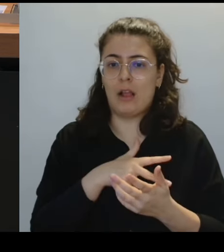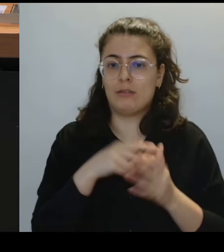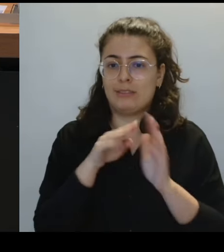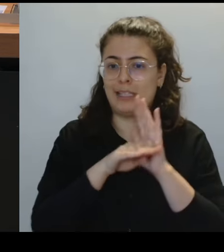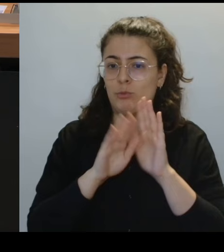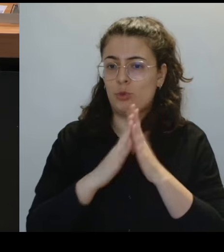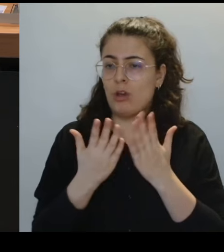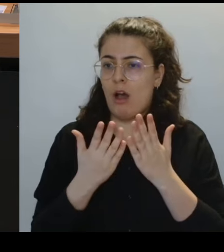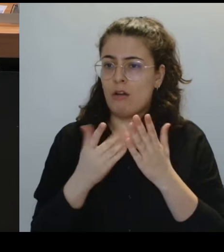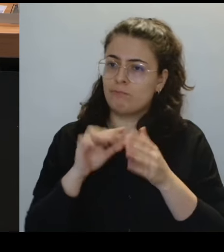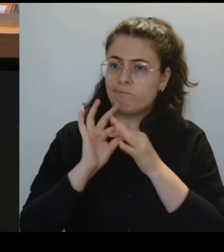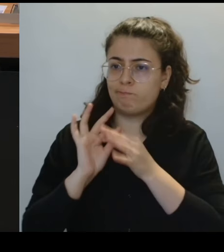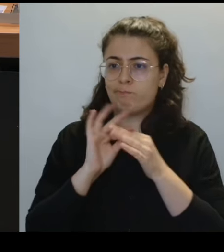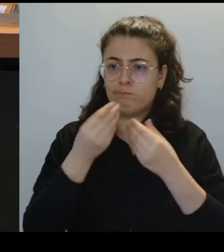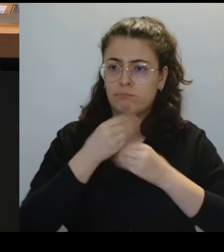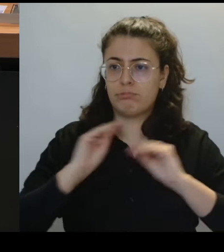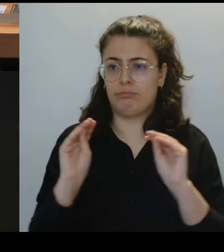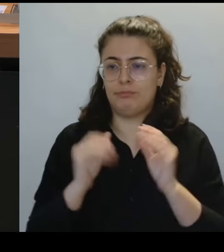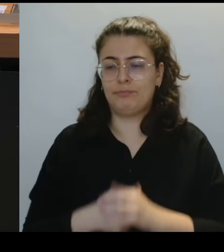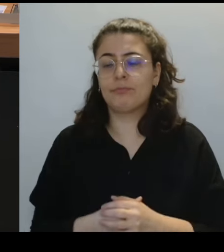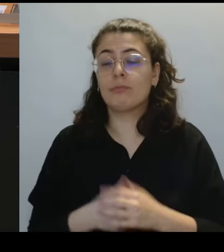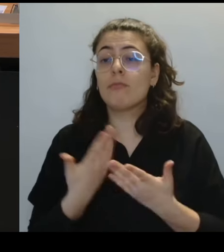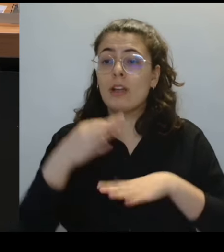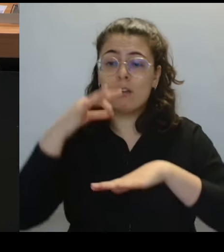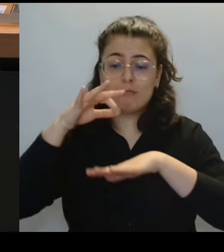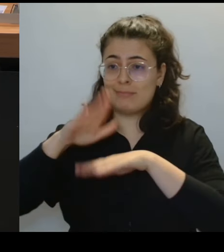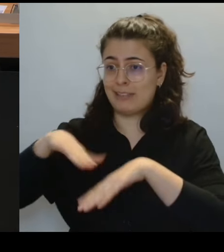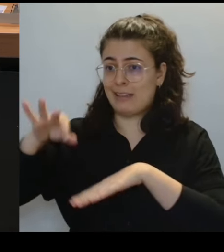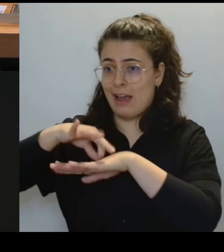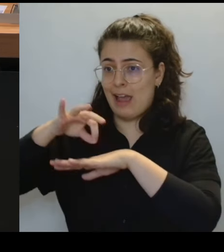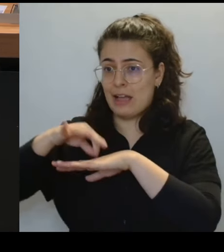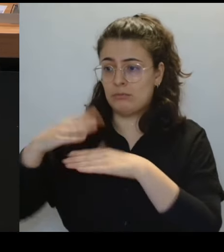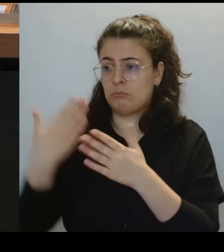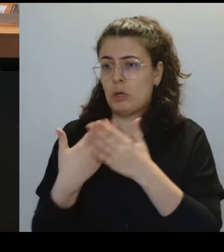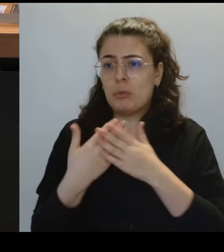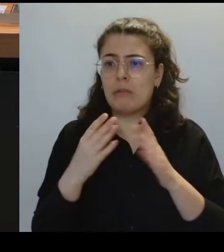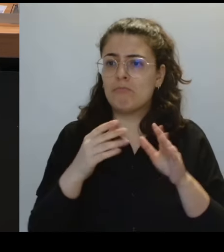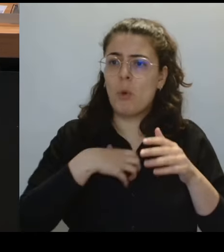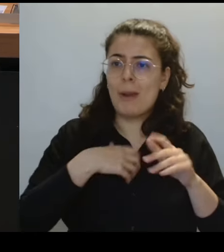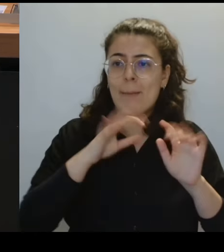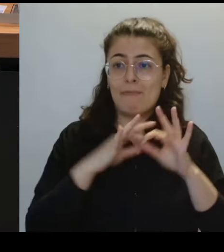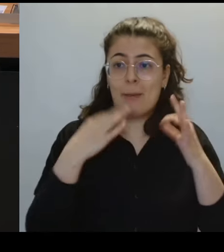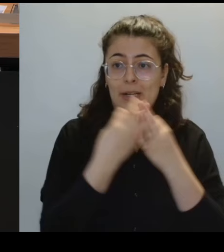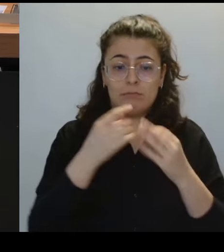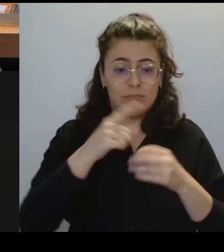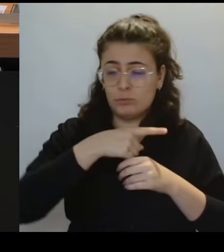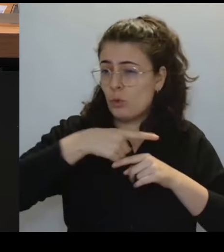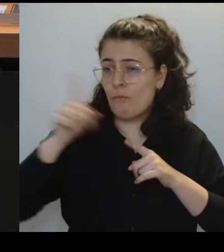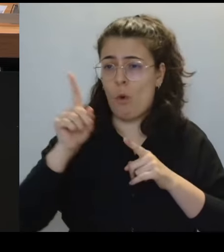für familiäre Probleme direkt an die Familienberatung nebenan überweisen kann, und zwar bevor mögliche